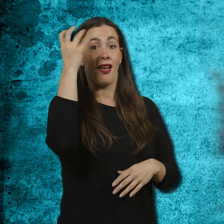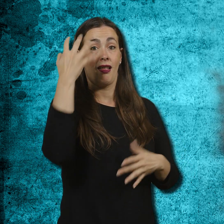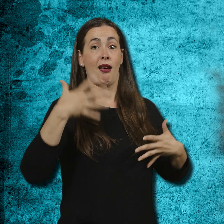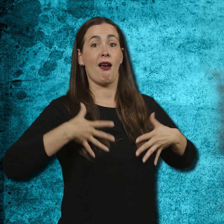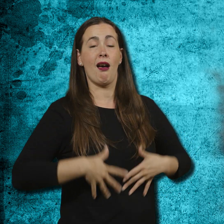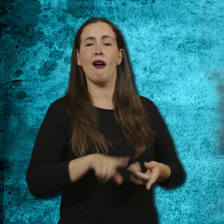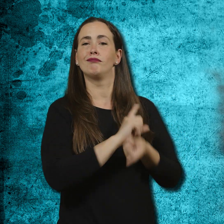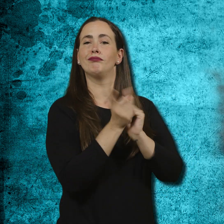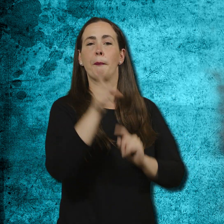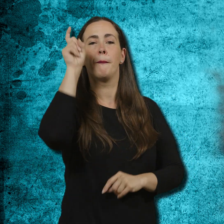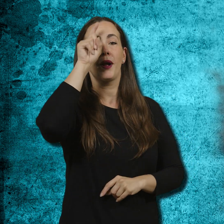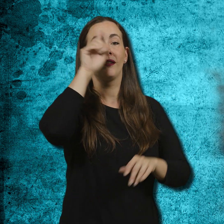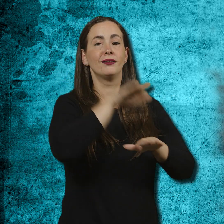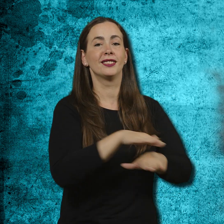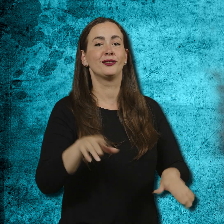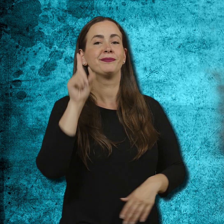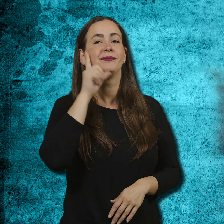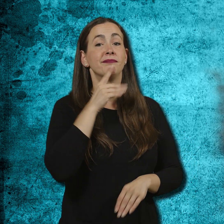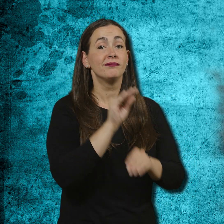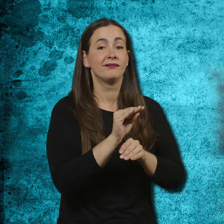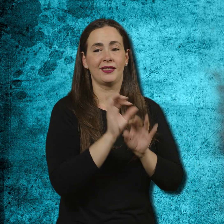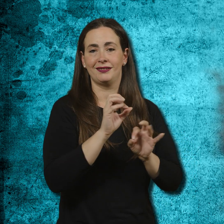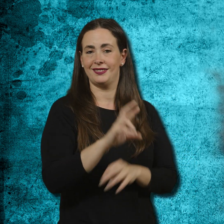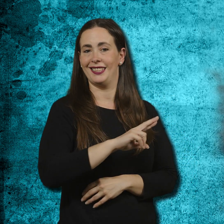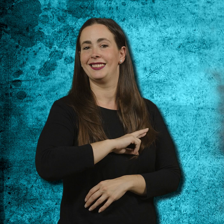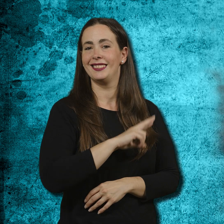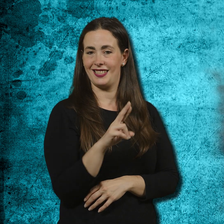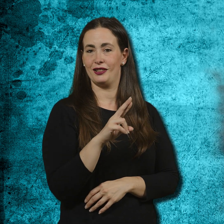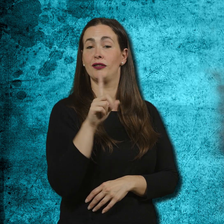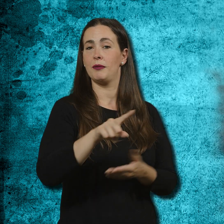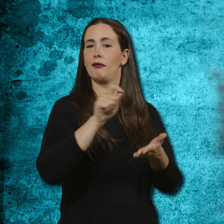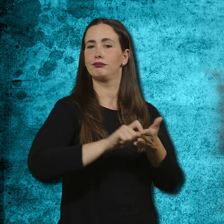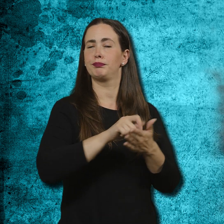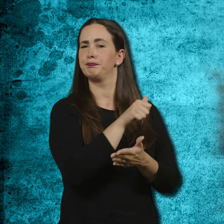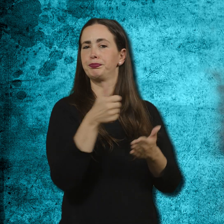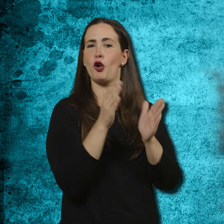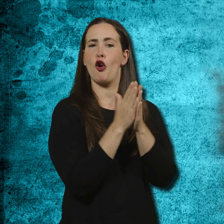Tot això va fer possible que es convertís en un instructor de nens sords per a ensenyar-los catequesis